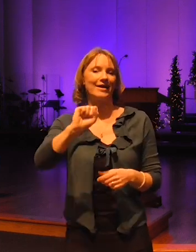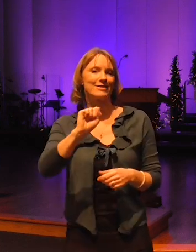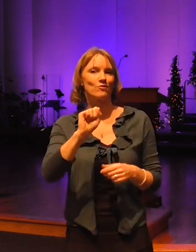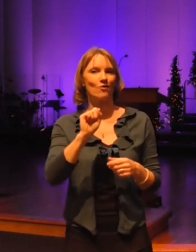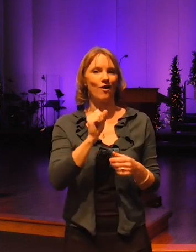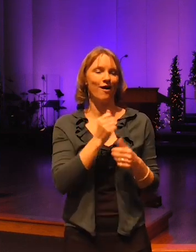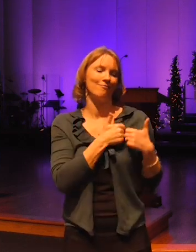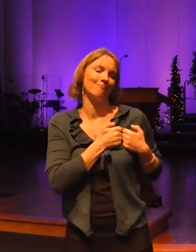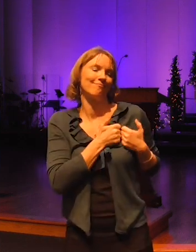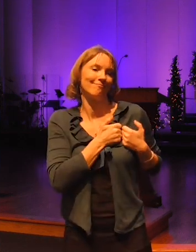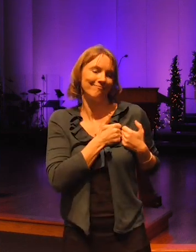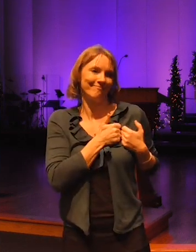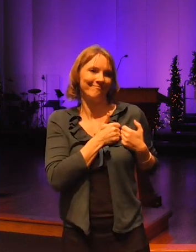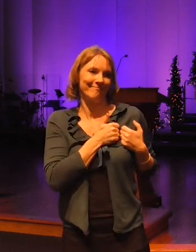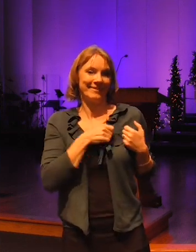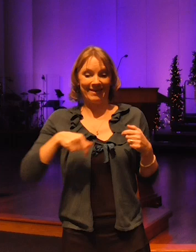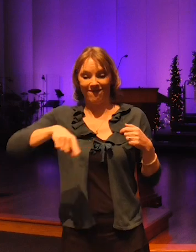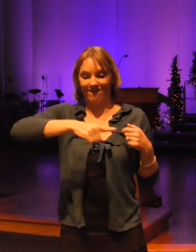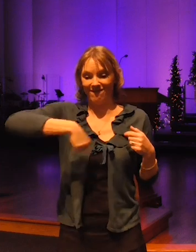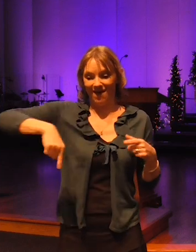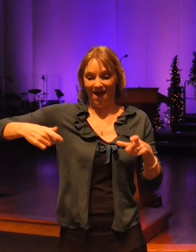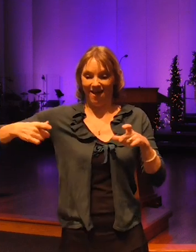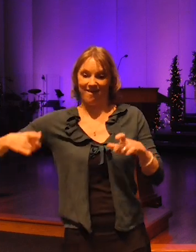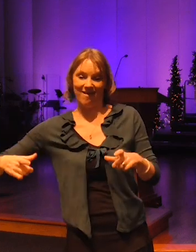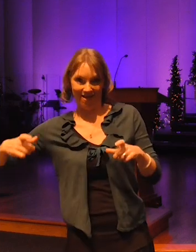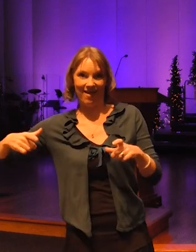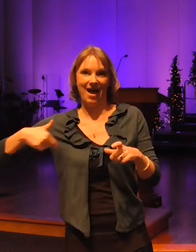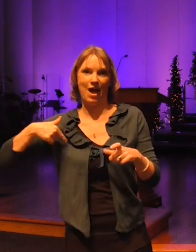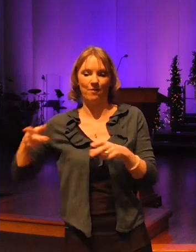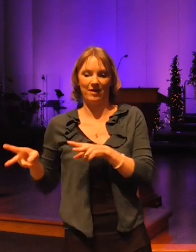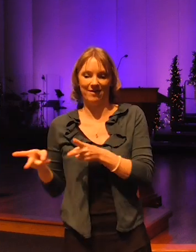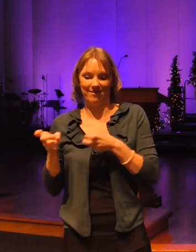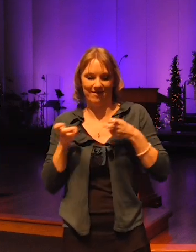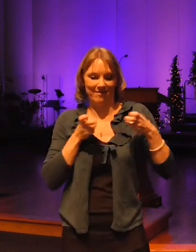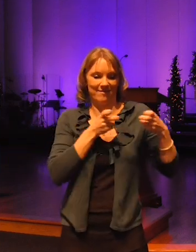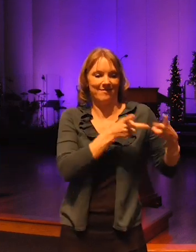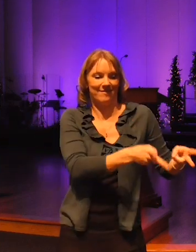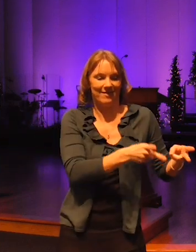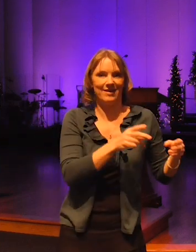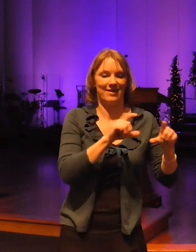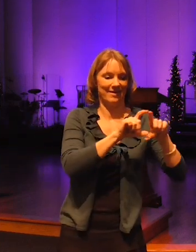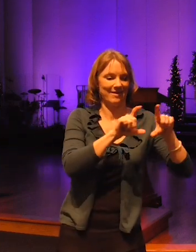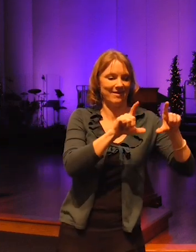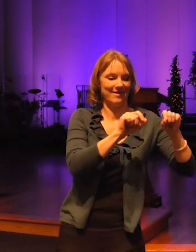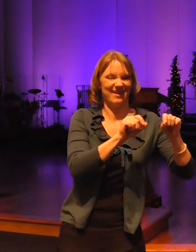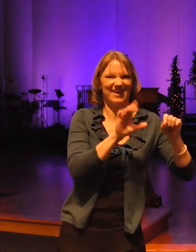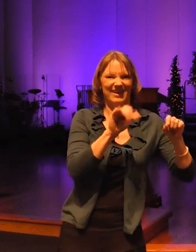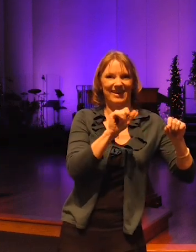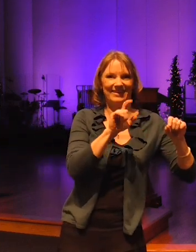y transfiriéndolas a casetes de audio. Me encanta hacer esa mezcla desde la computadora al CD para